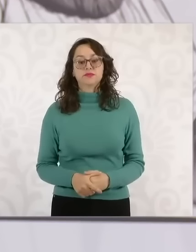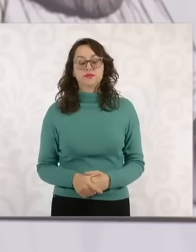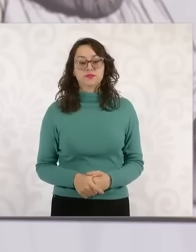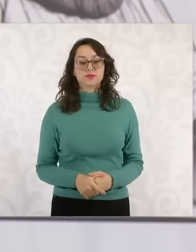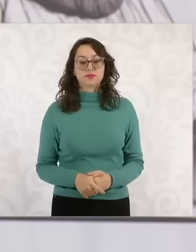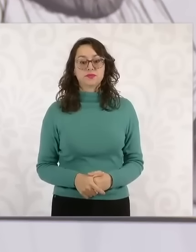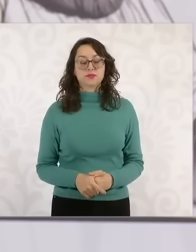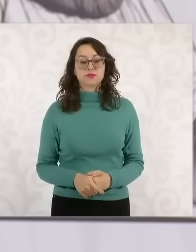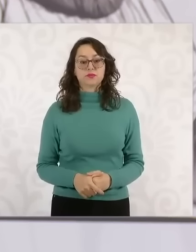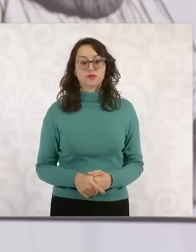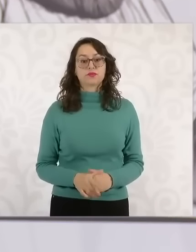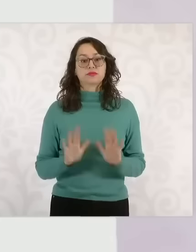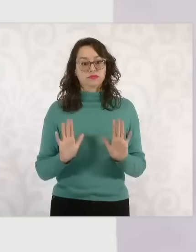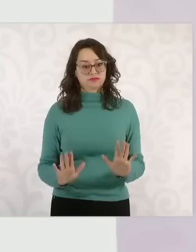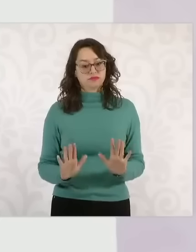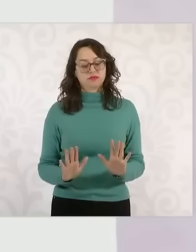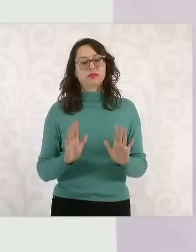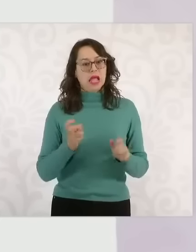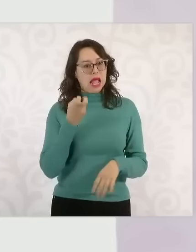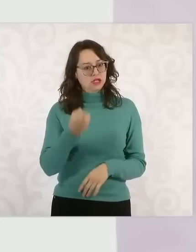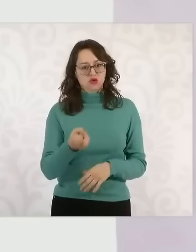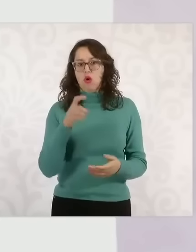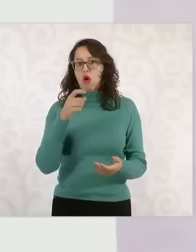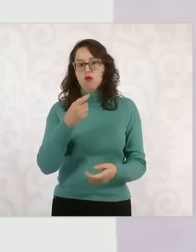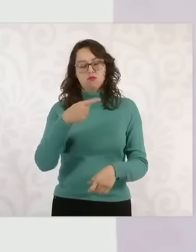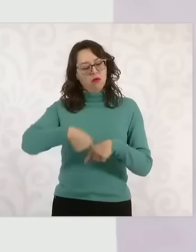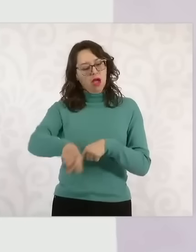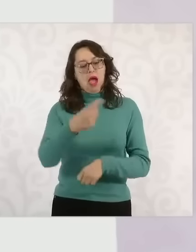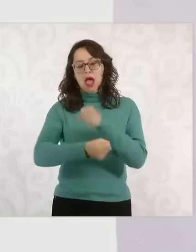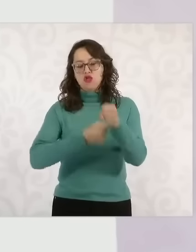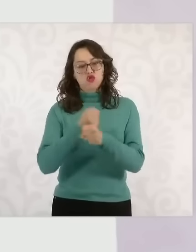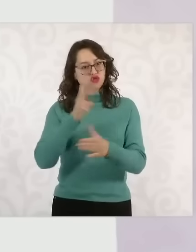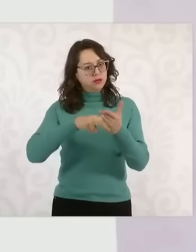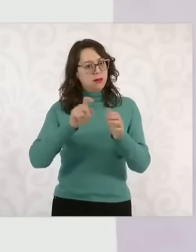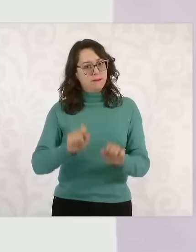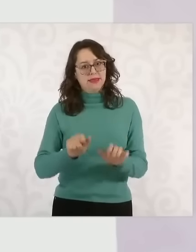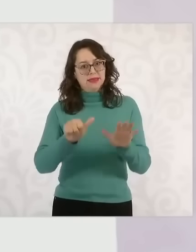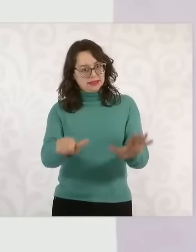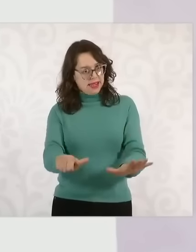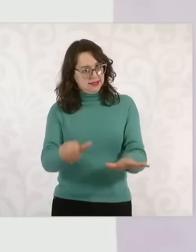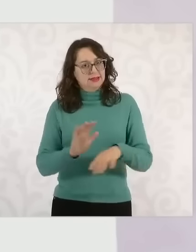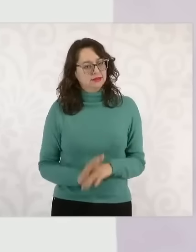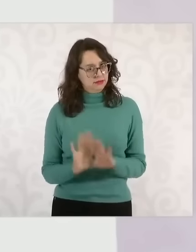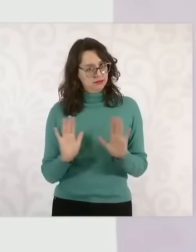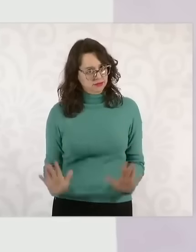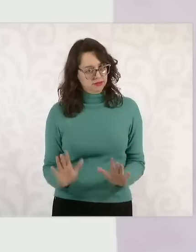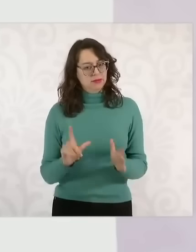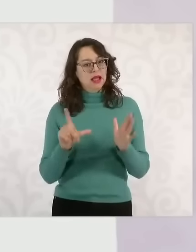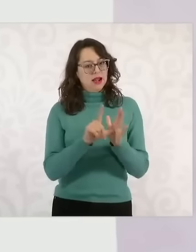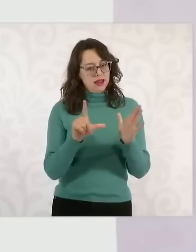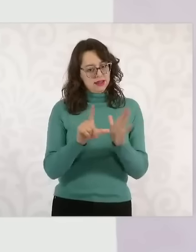En los siguientes años, 26, 27, 28, evidentemente vamos a ir fortaleciendo los tres sistemas de